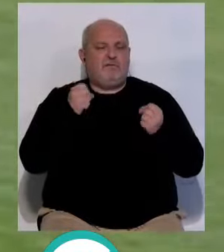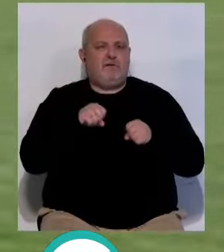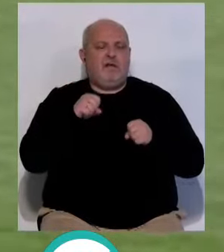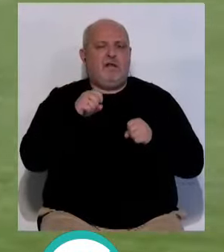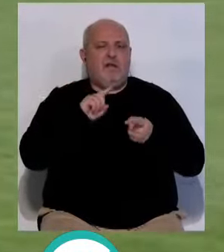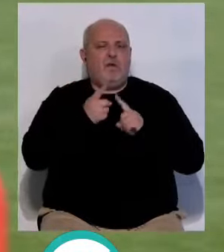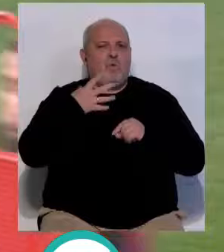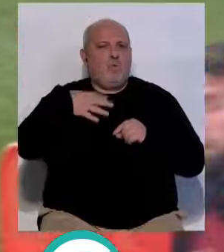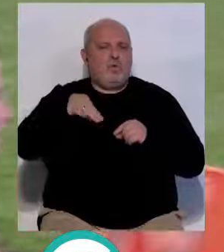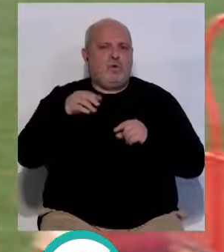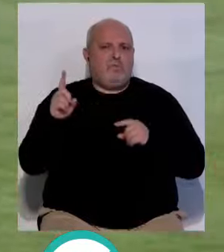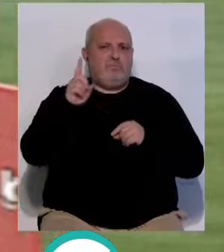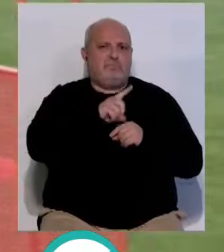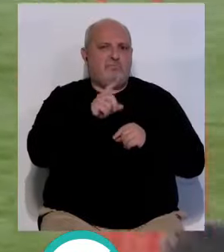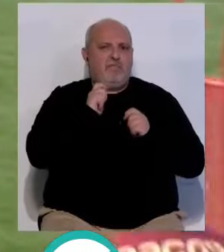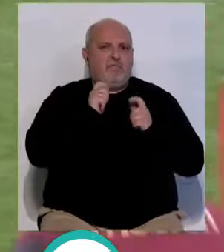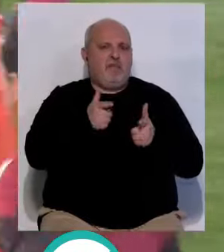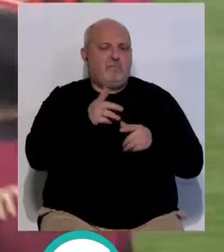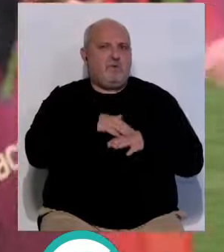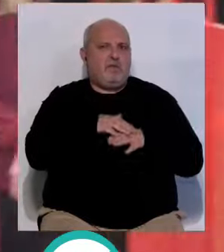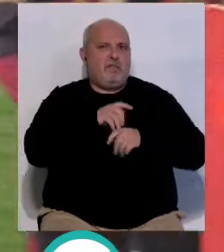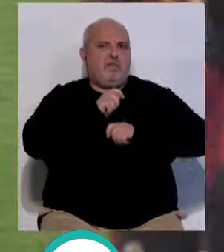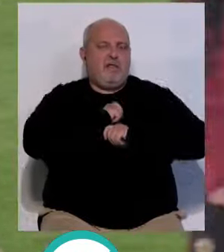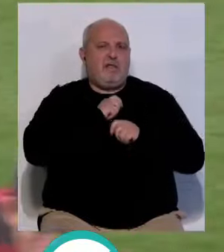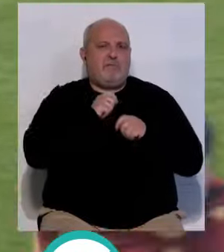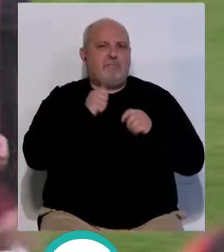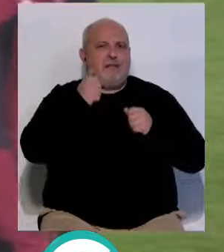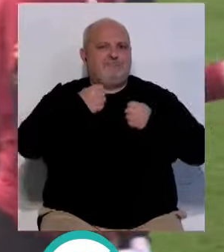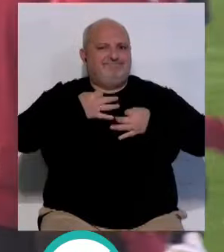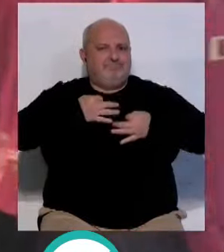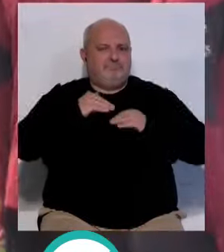Al único pivote defensivo que tienes no que te puede dar más solidez en el centro del campo y